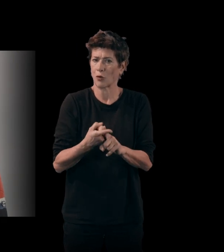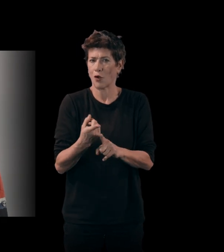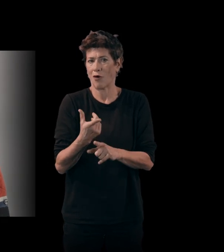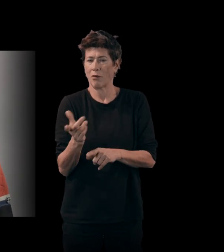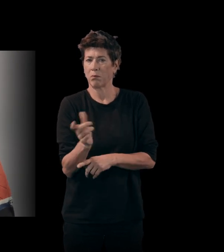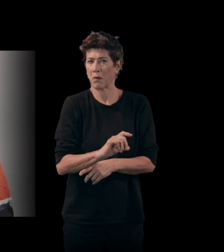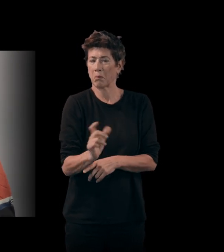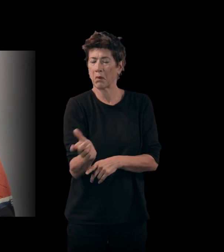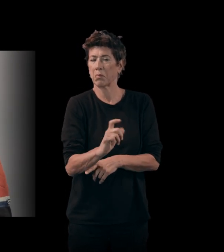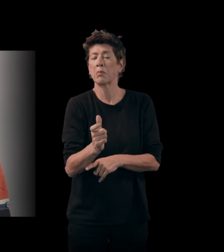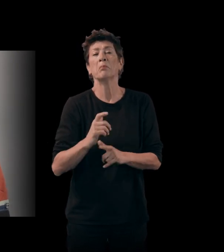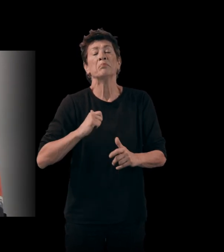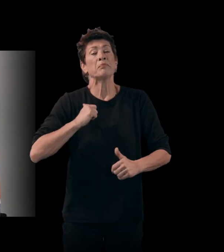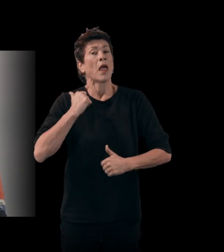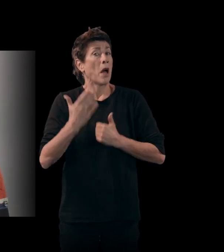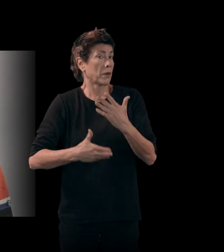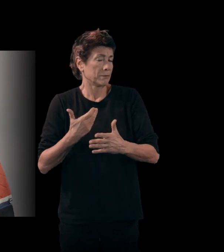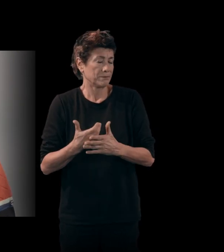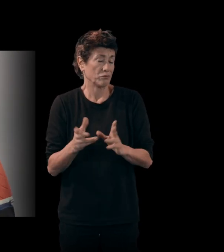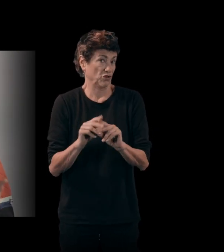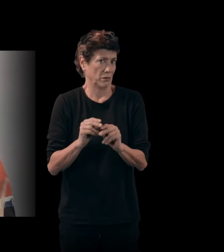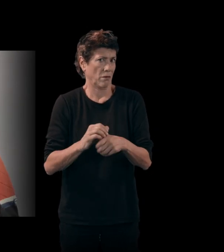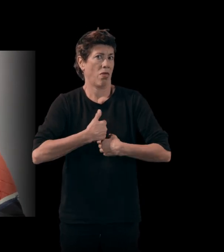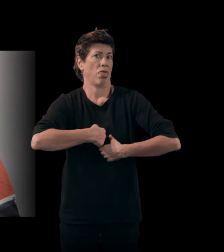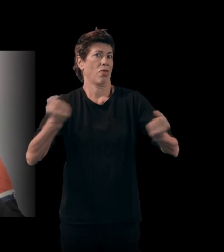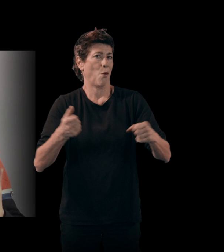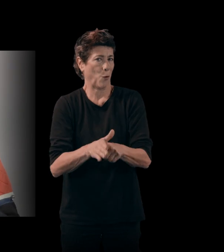Après, je ne vais pas tout dévoiler ce qu’il y a dans le livre, il y a aussi des liens.